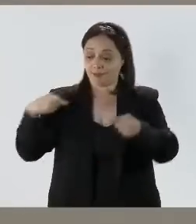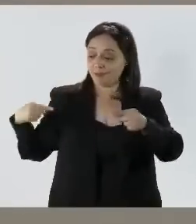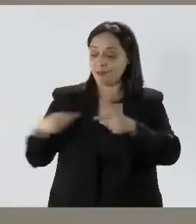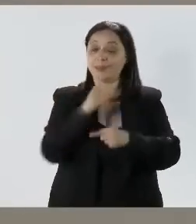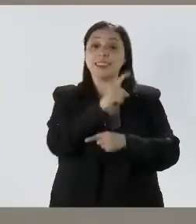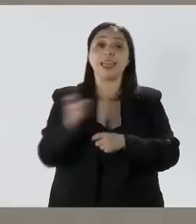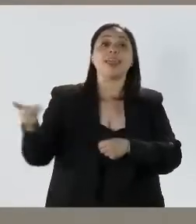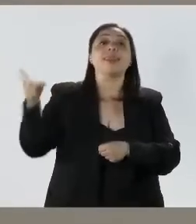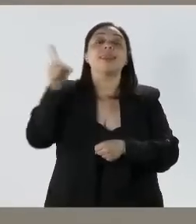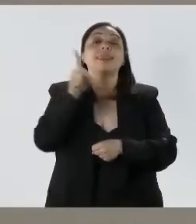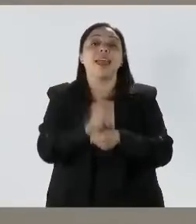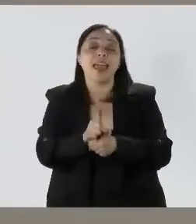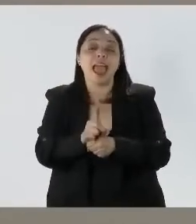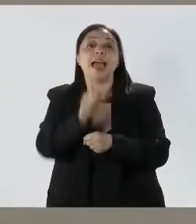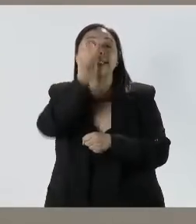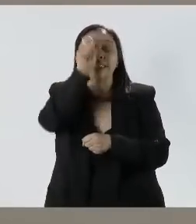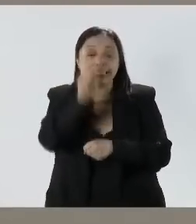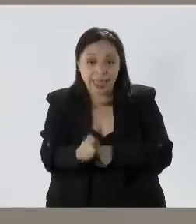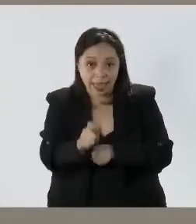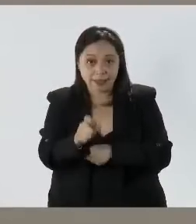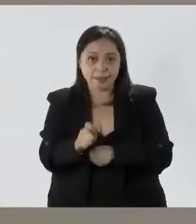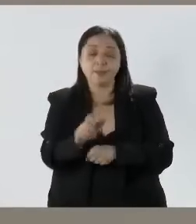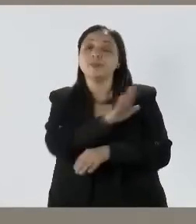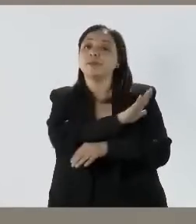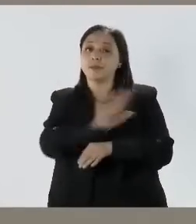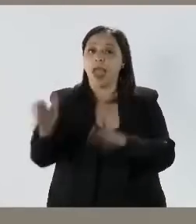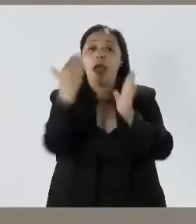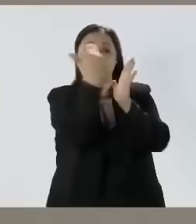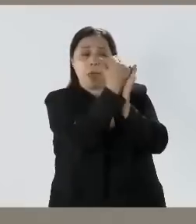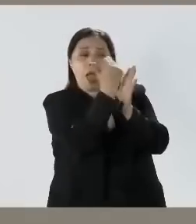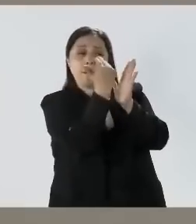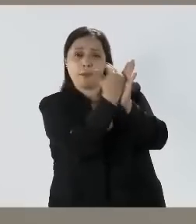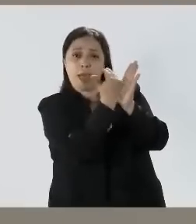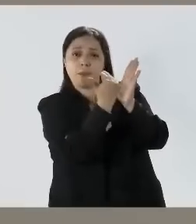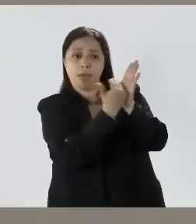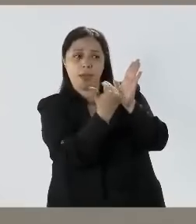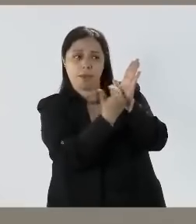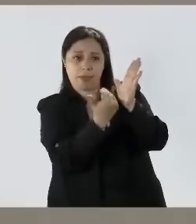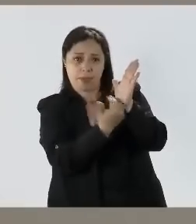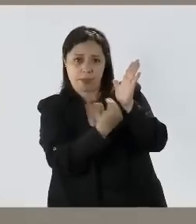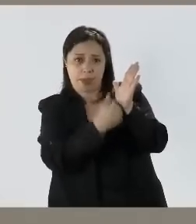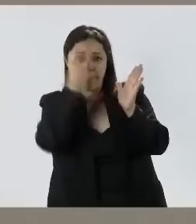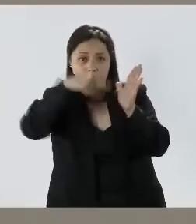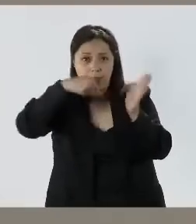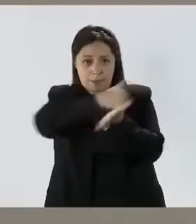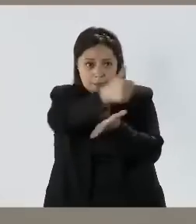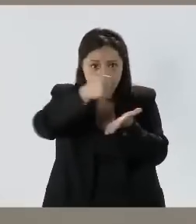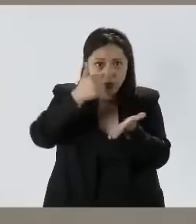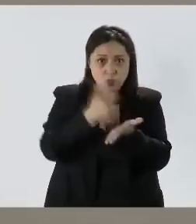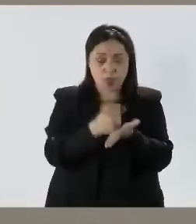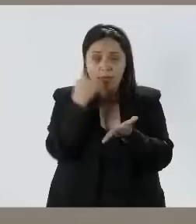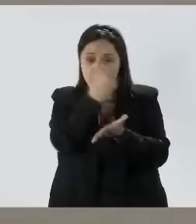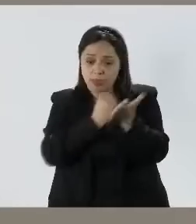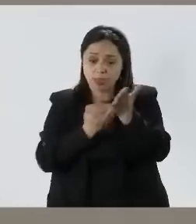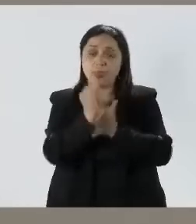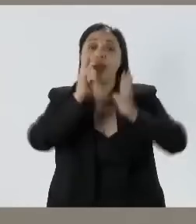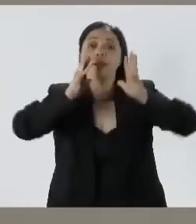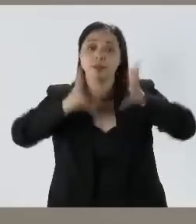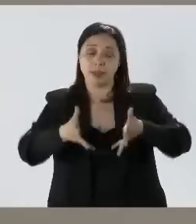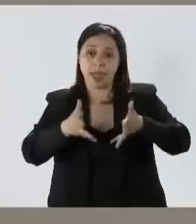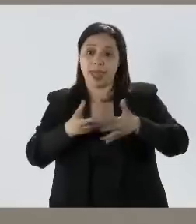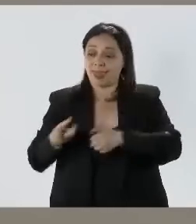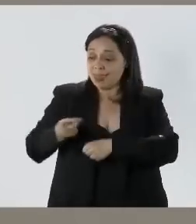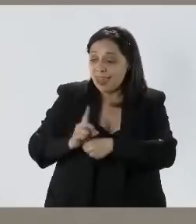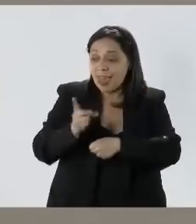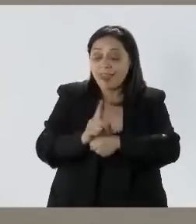definido la agenda de las transformaciones de la ciudad han sido 100 días de acciones y 100